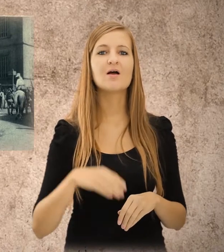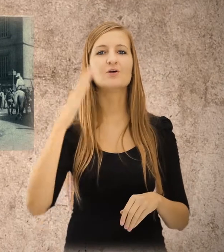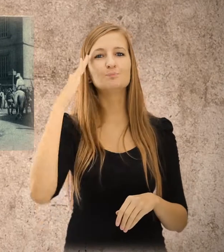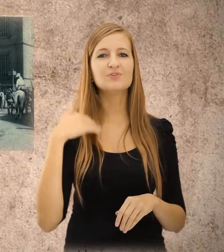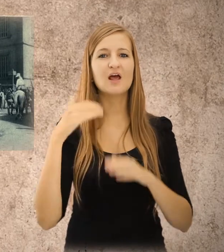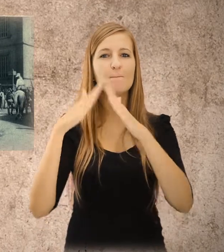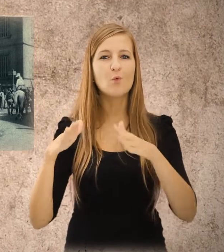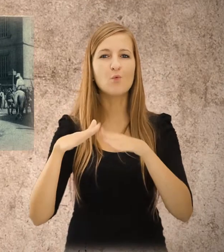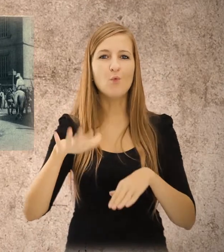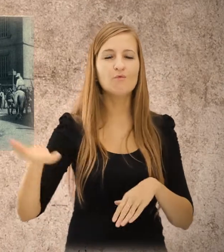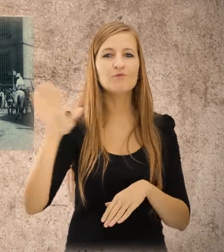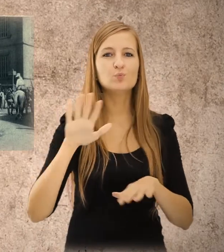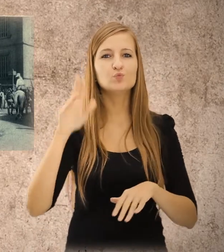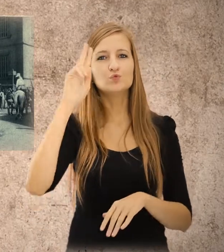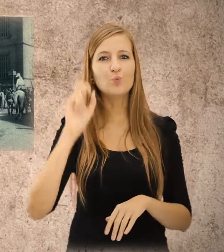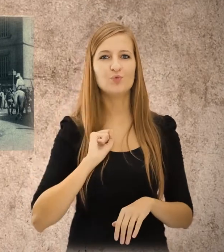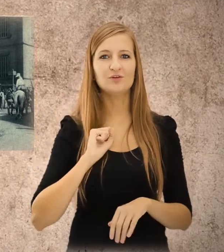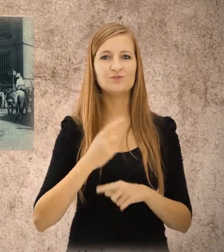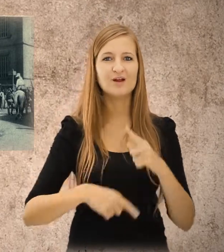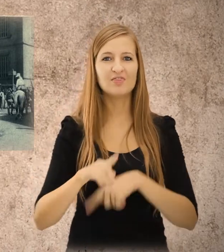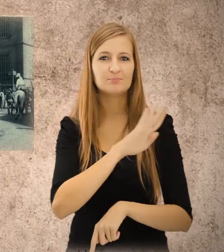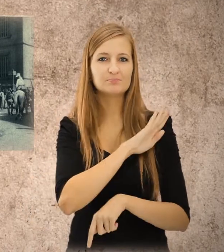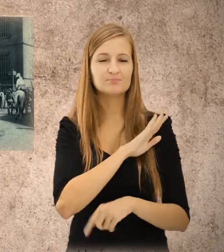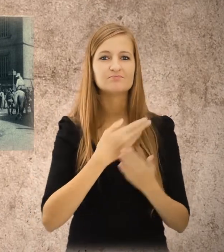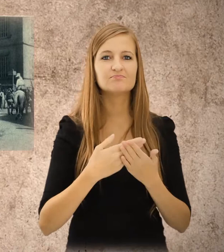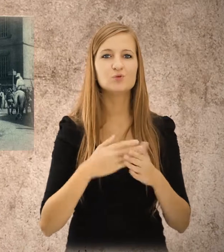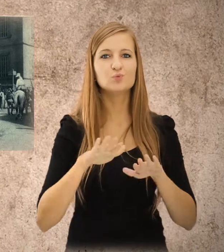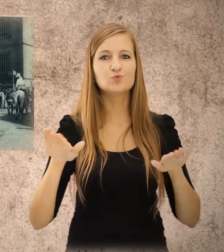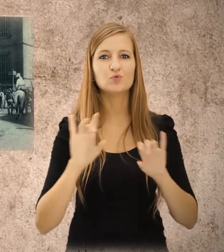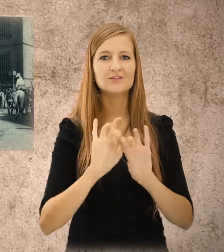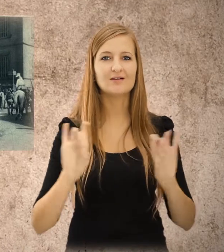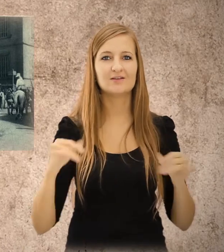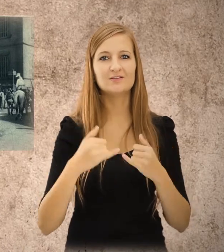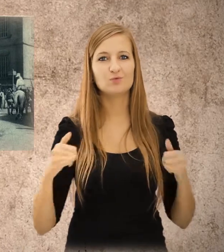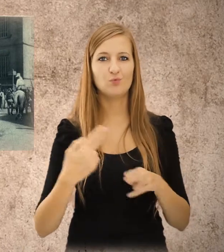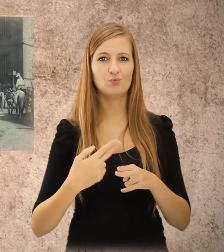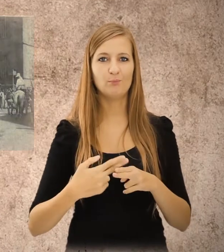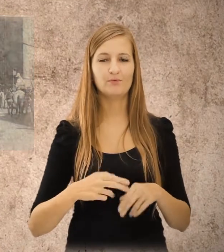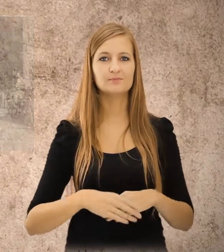W szpitalach polowych wielu rannych umierało potem od innych chorób.